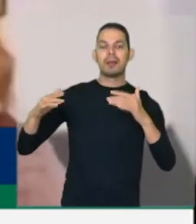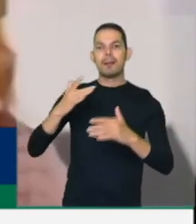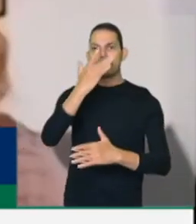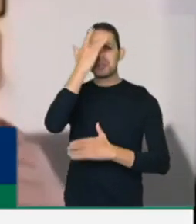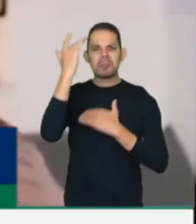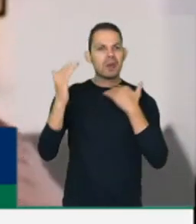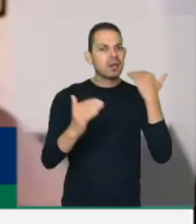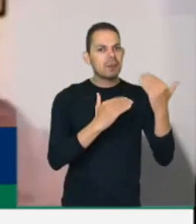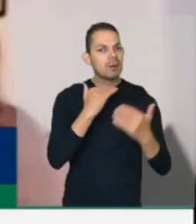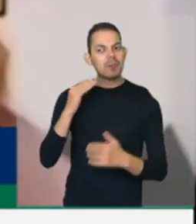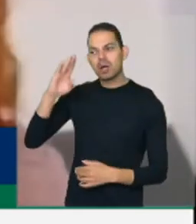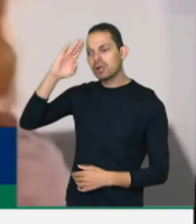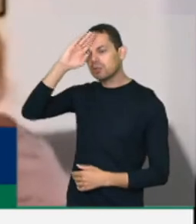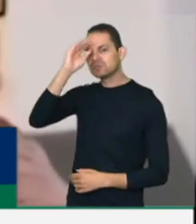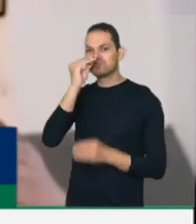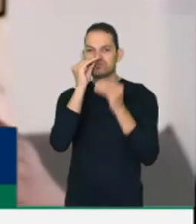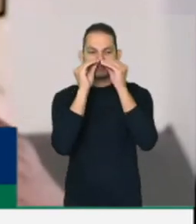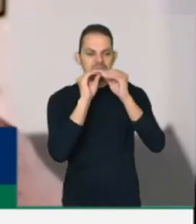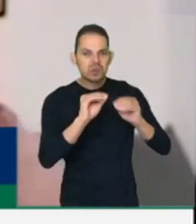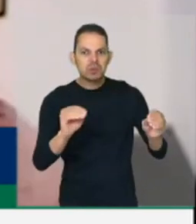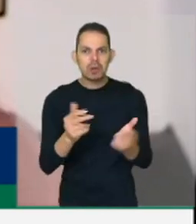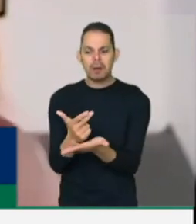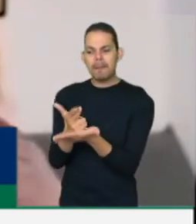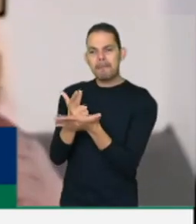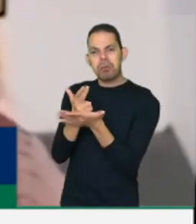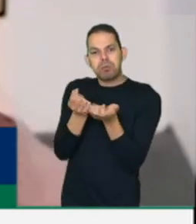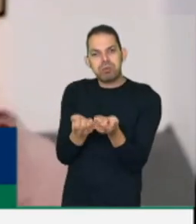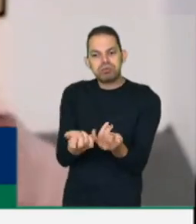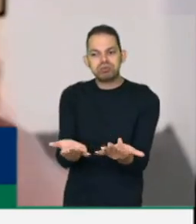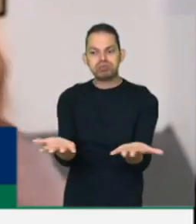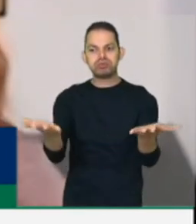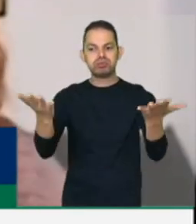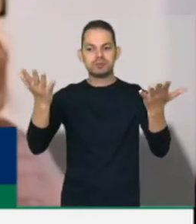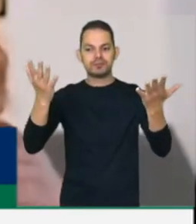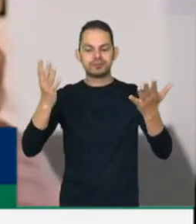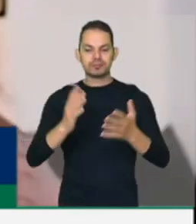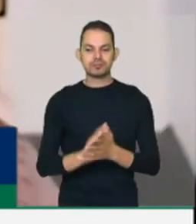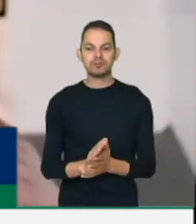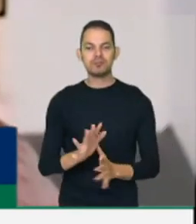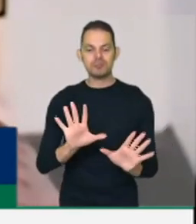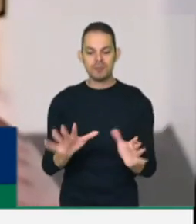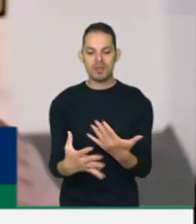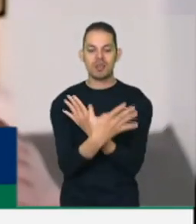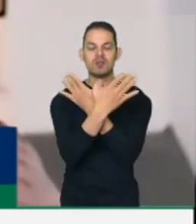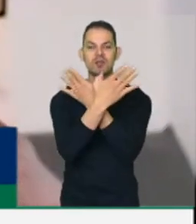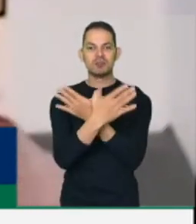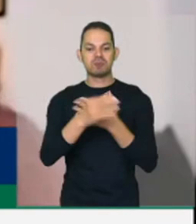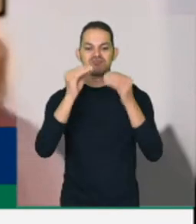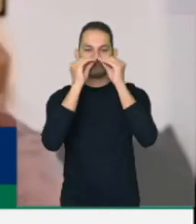EM QUE AS PESSOAS MORREM ELE DESPREZA, ELE DISTRIBUI ARMAS, ELE DESQUALIFICA AS FORÇAS ARMADAS E AS DESRESPEITA.